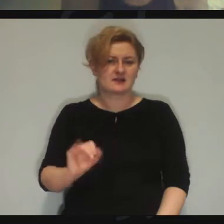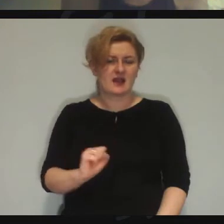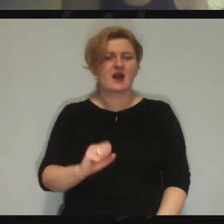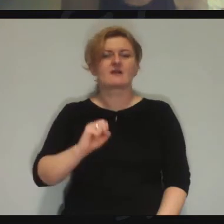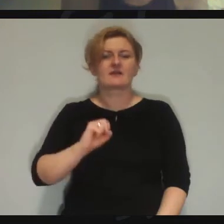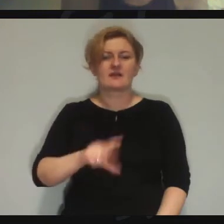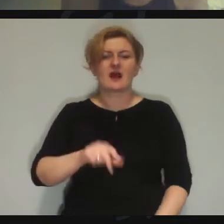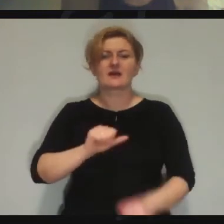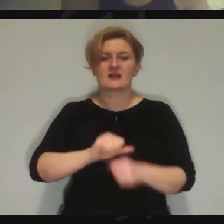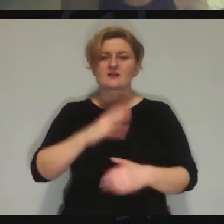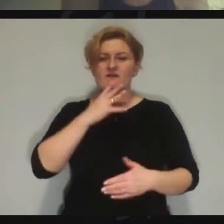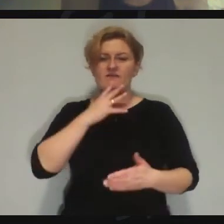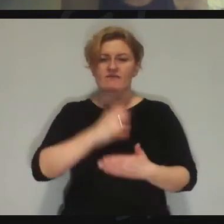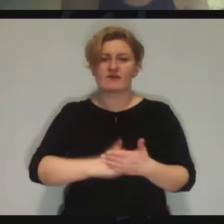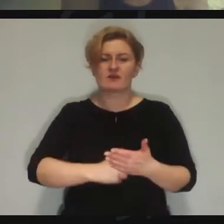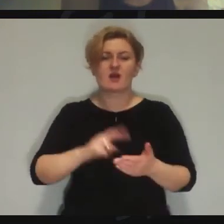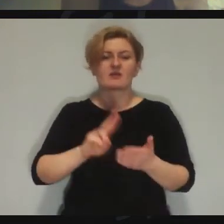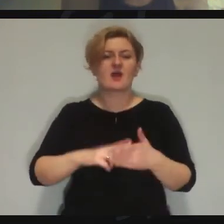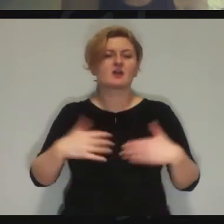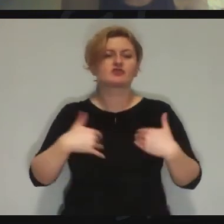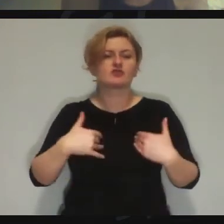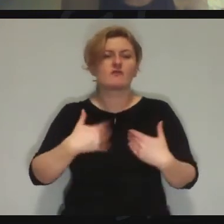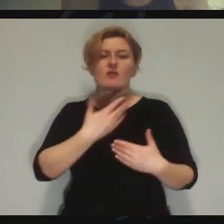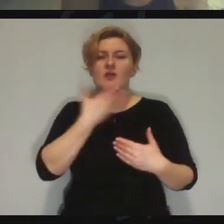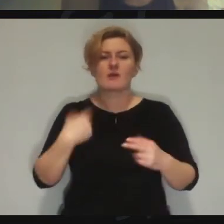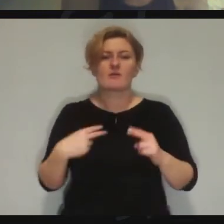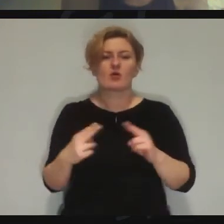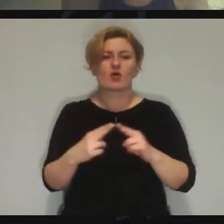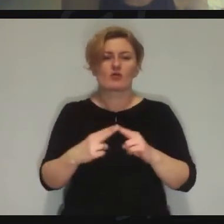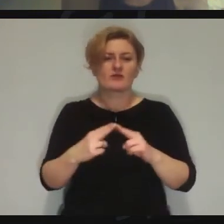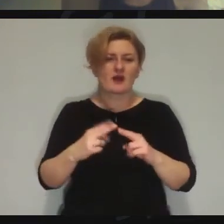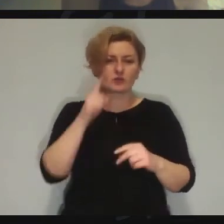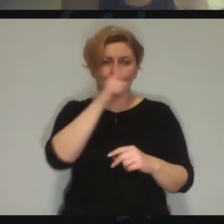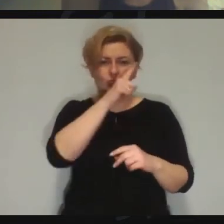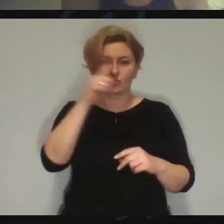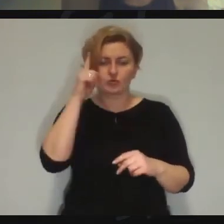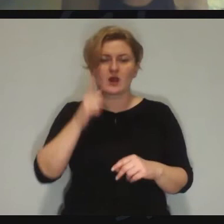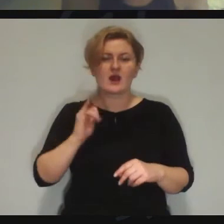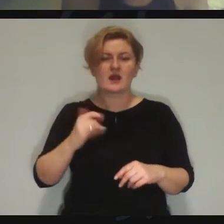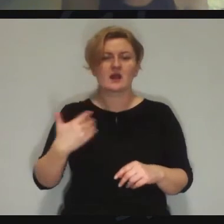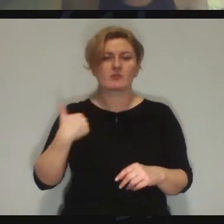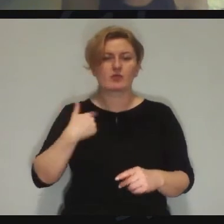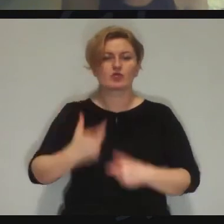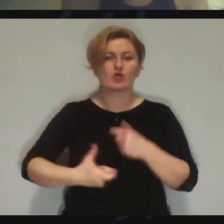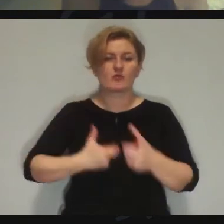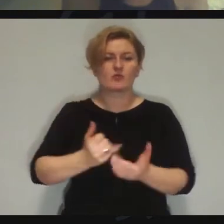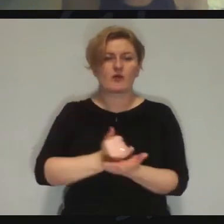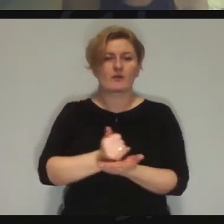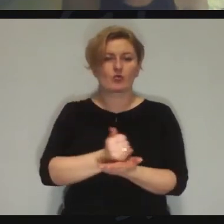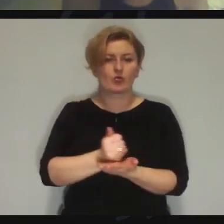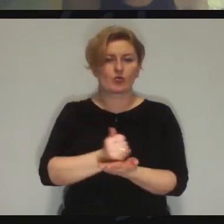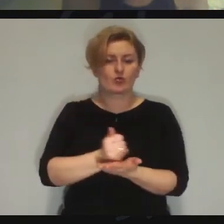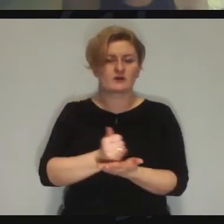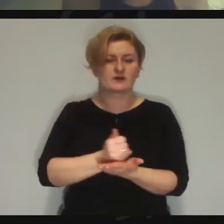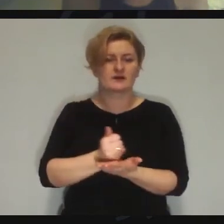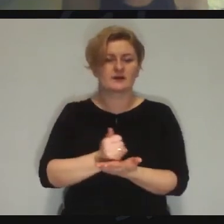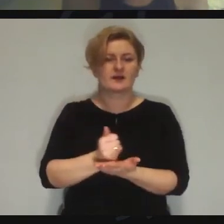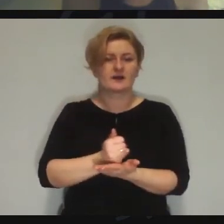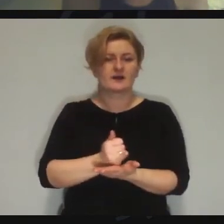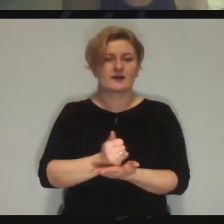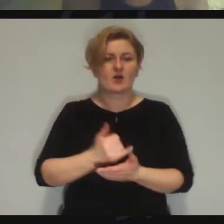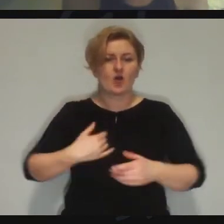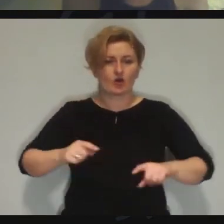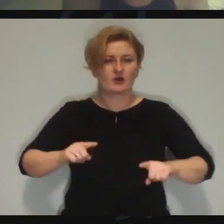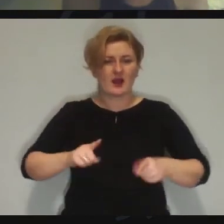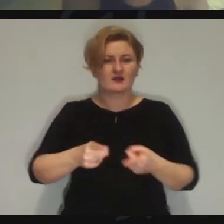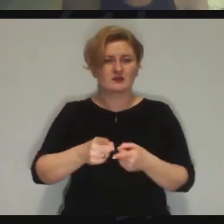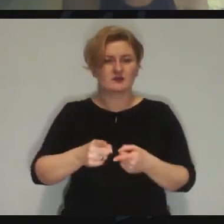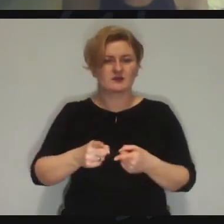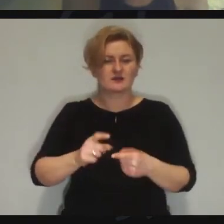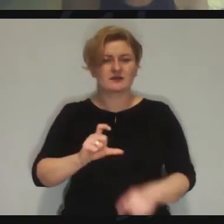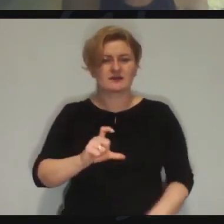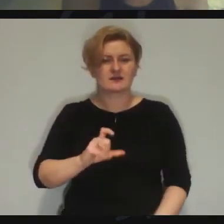Nie mam teraz „na żywo” kontaktu z ludźmi, z którymi chodziłam na kurs zorganizowany przez Cirque Du Soleil,